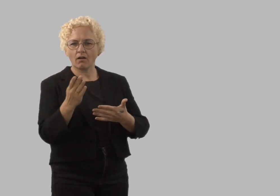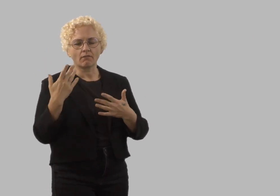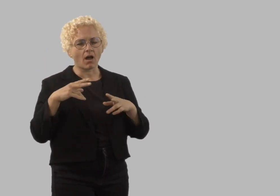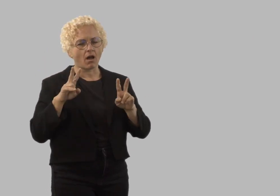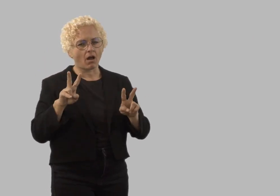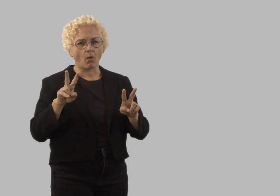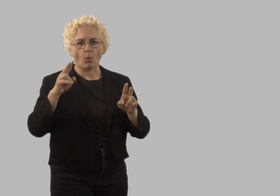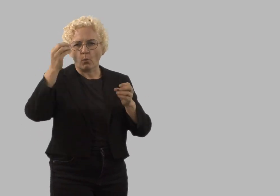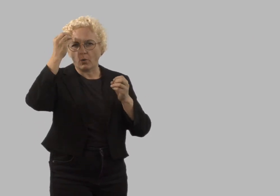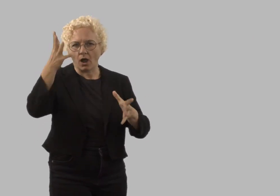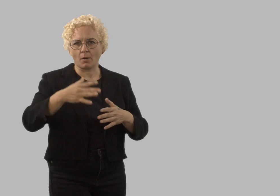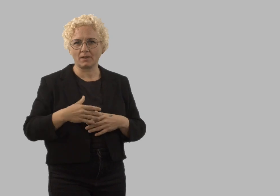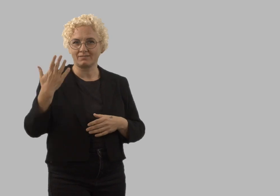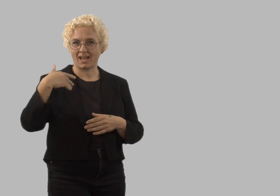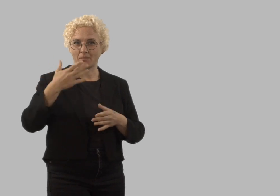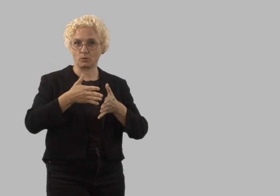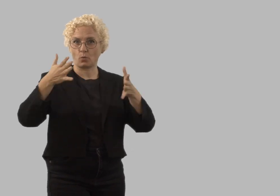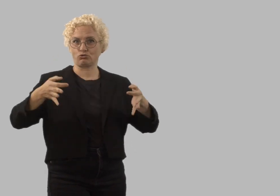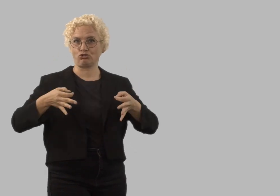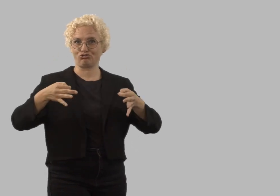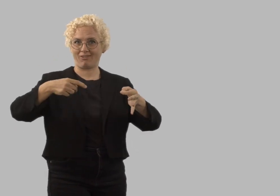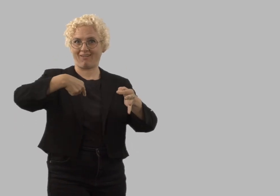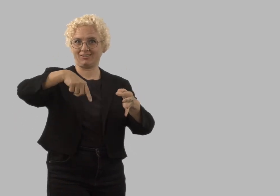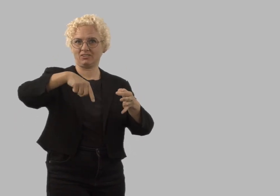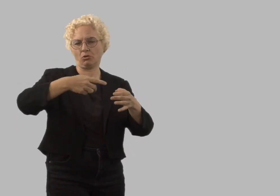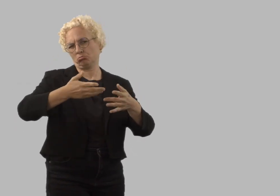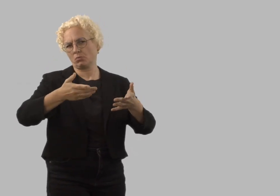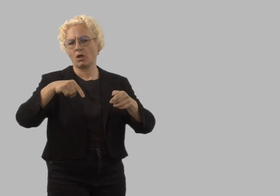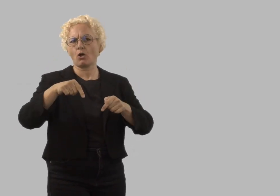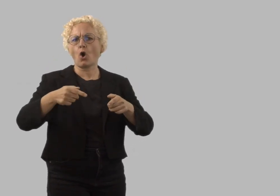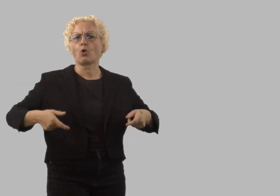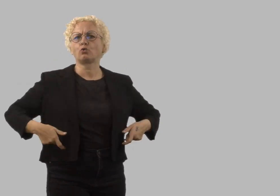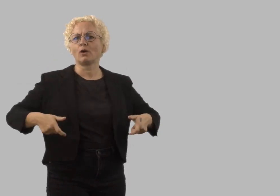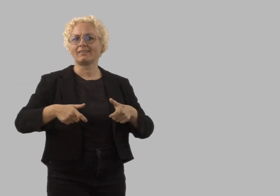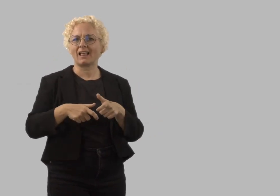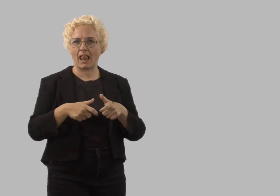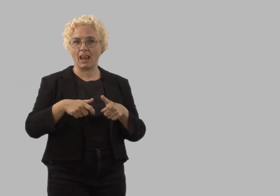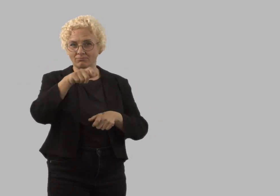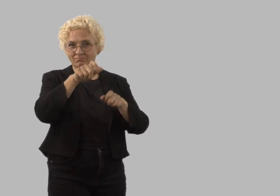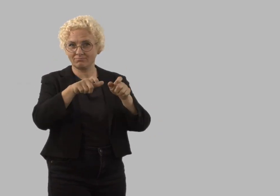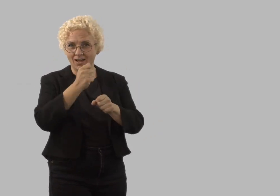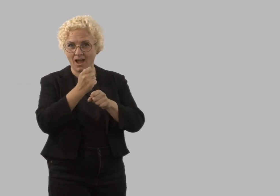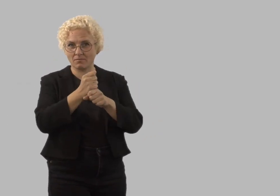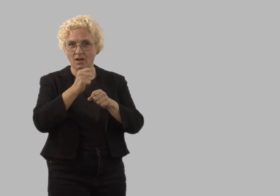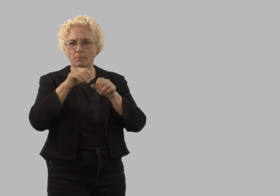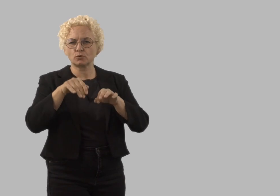war es doch wirklich unglaublich, wie sie den Straßen, dem Gürtel ausgesetzt waren.